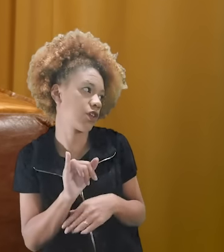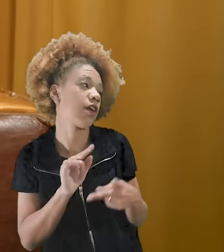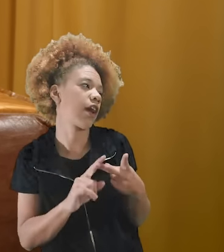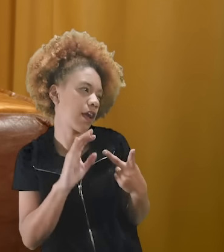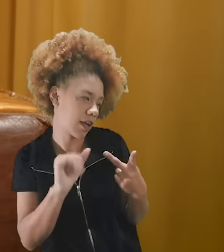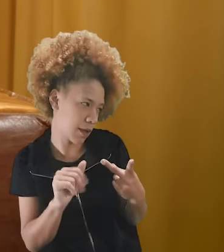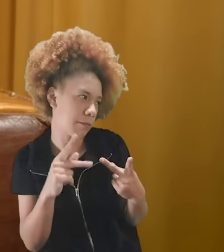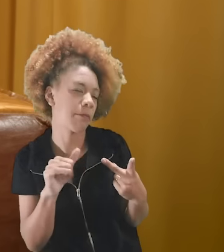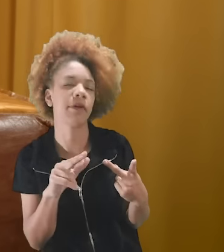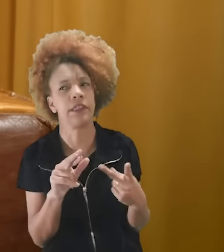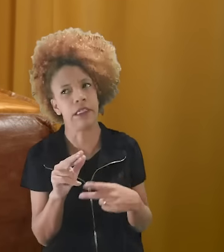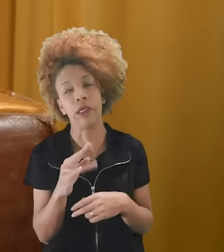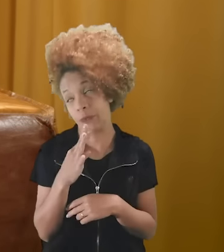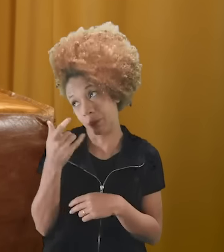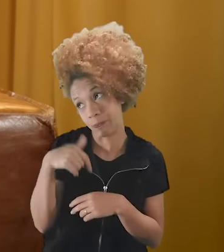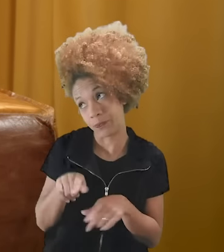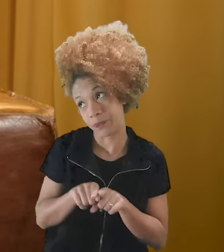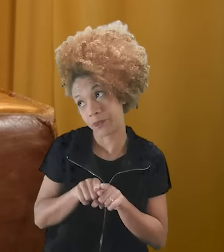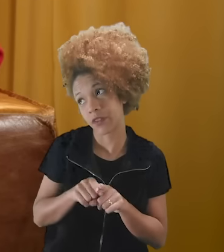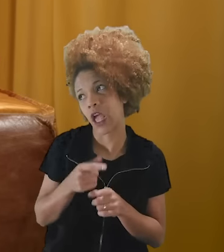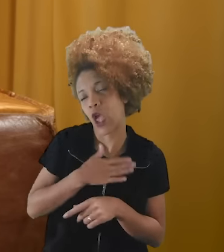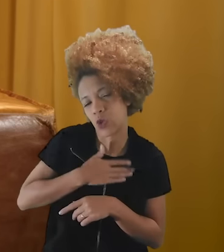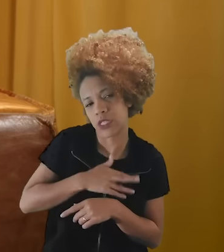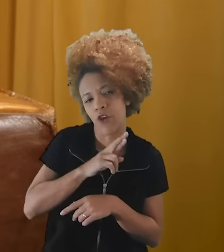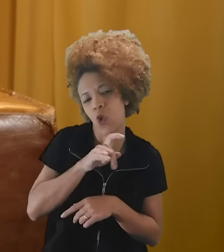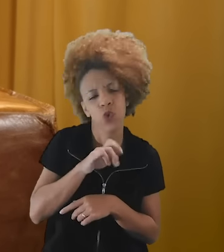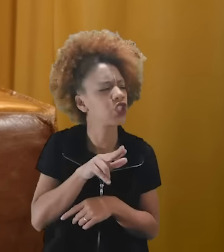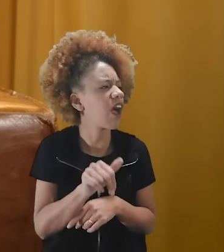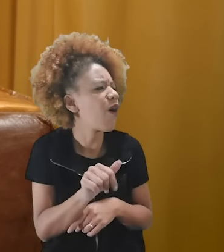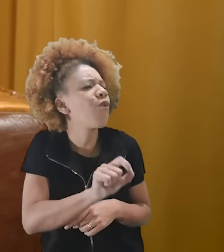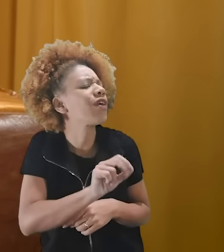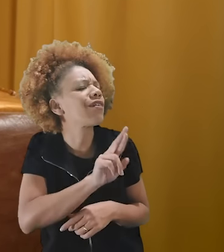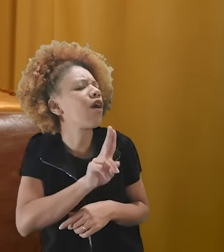Camper era tem uns termos ã eu gostava mais de rusar mas eu campera às vezes que rar rusar é